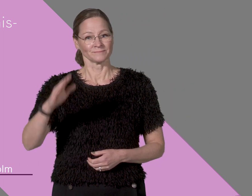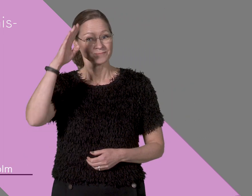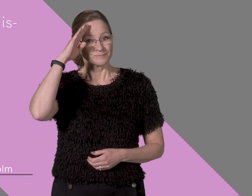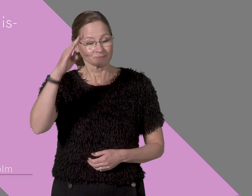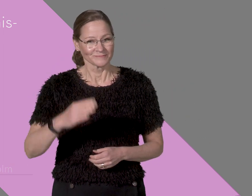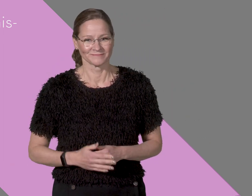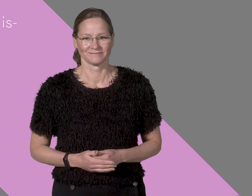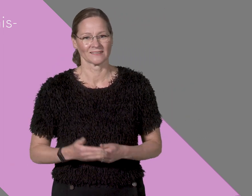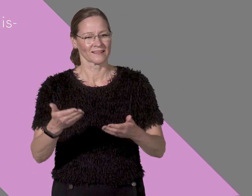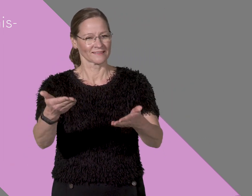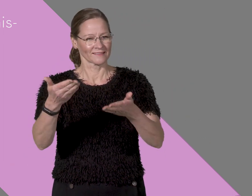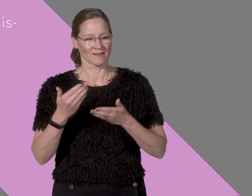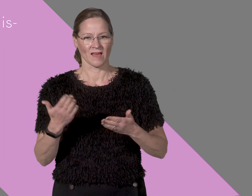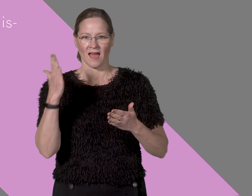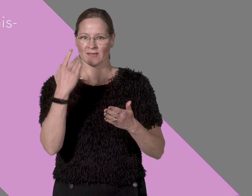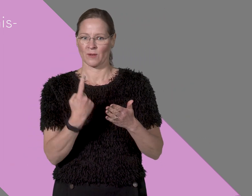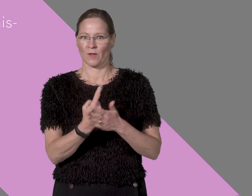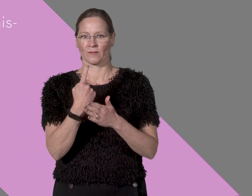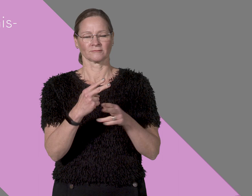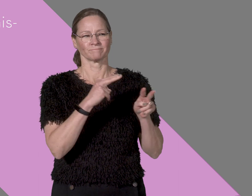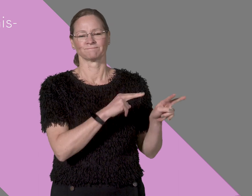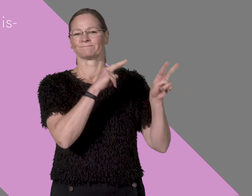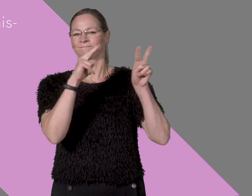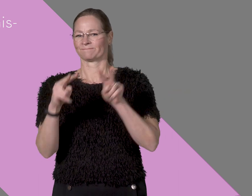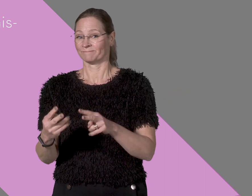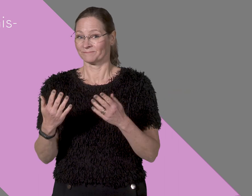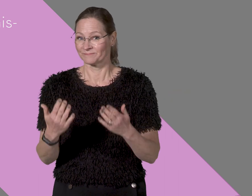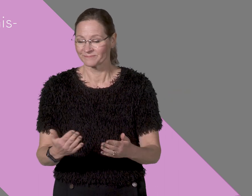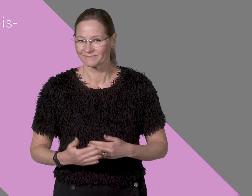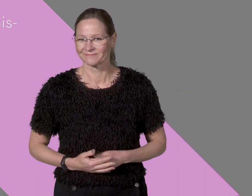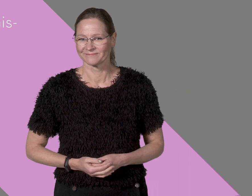Hei! Tervetuloa ajankohtais- katsauksemme pariin.